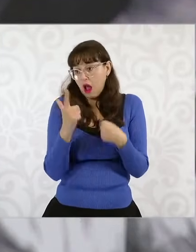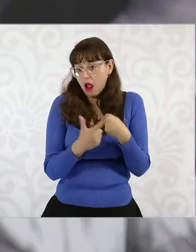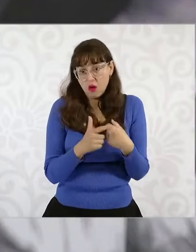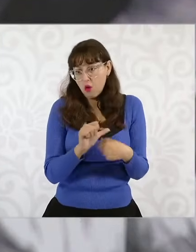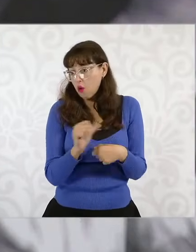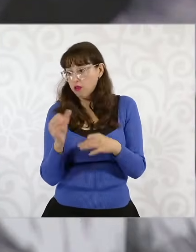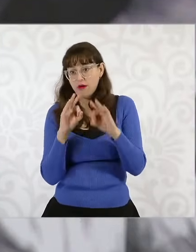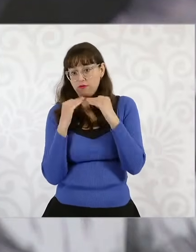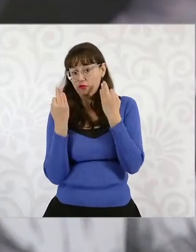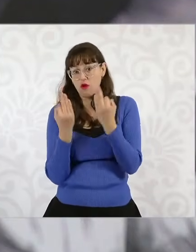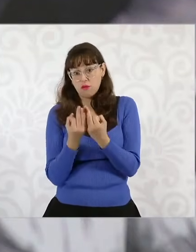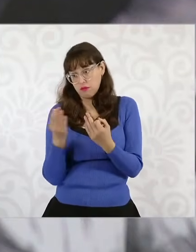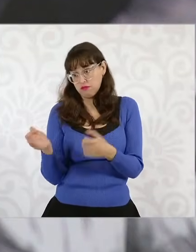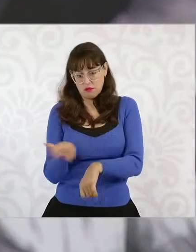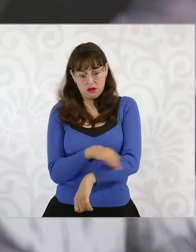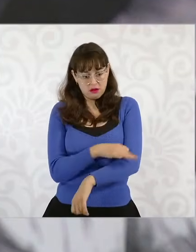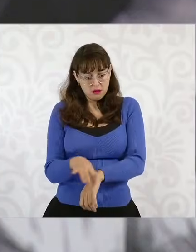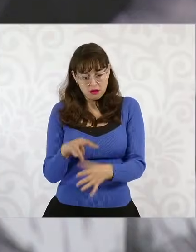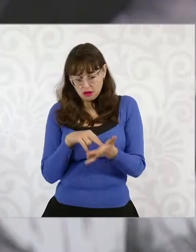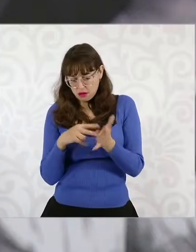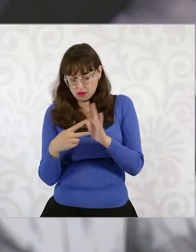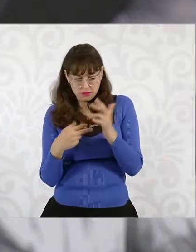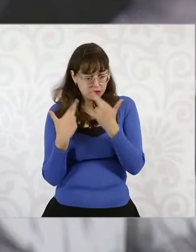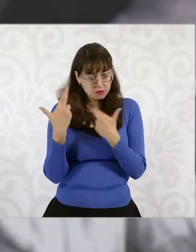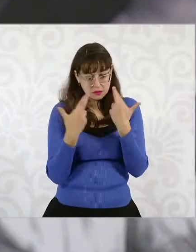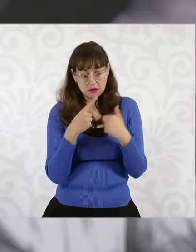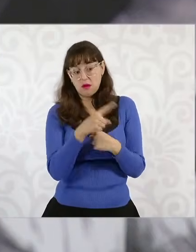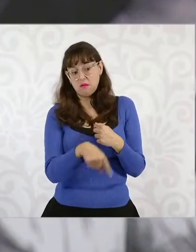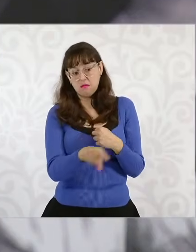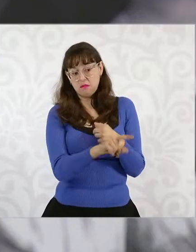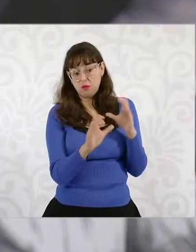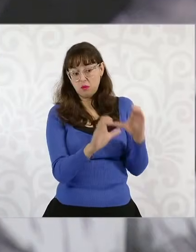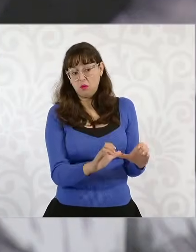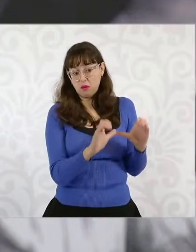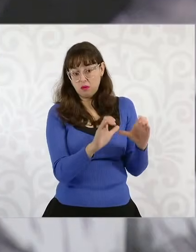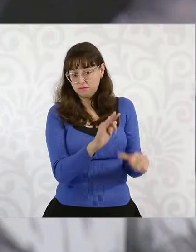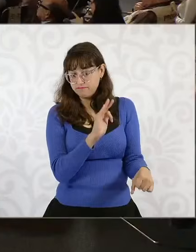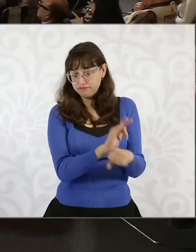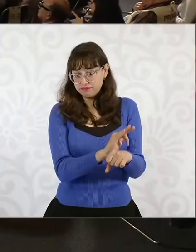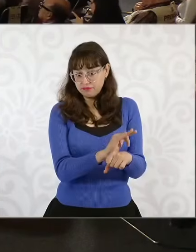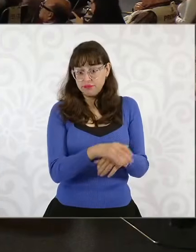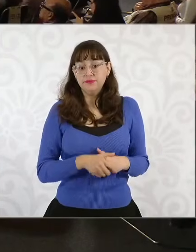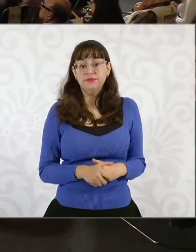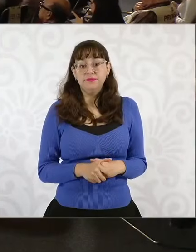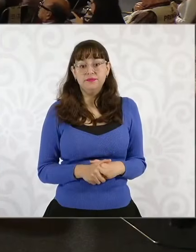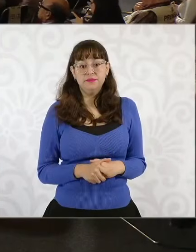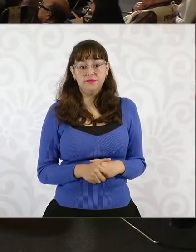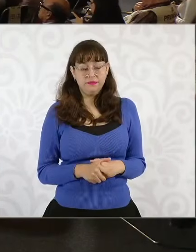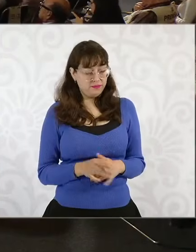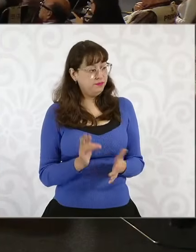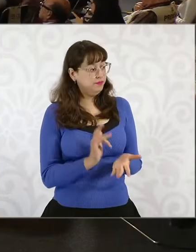todo de ingeniería que nos permita proteger el patrimonio de la nación. Muchas gracias.